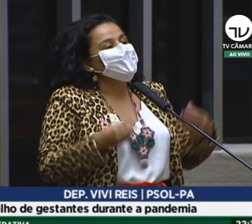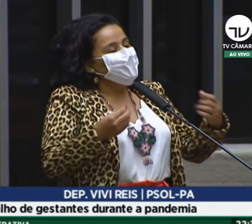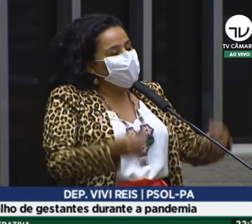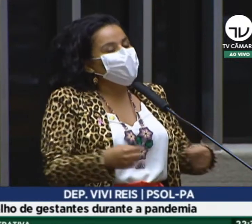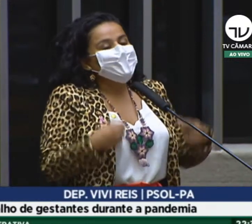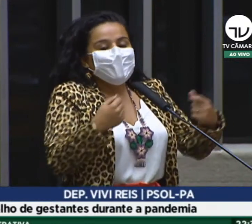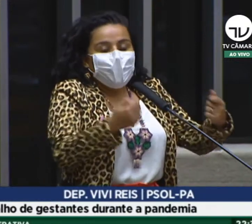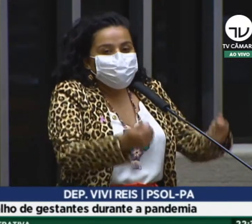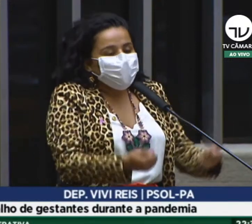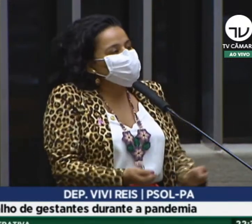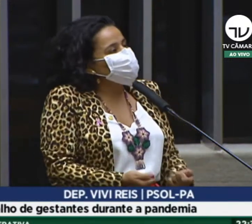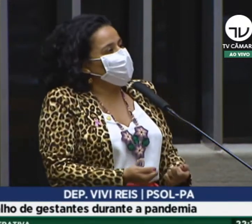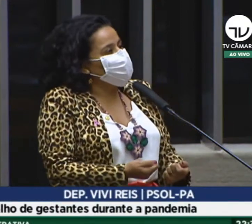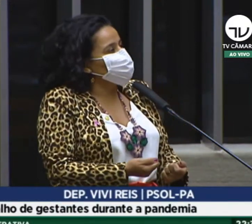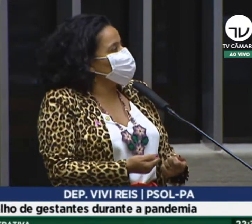QUE... QUE APRESENTAR UM DESTAQUE POR CONTA DE, NO